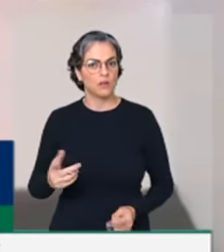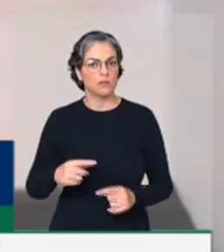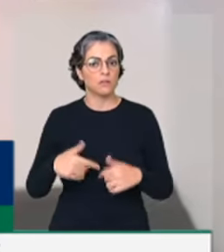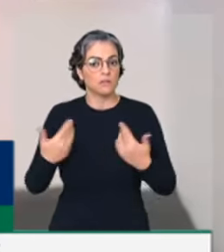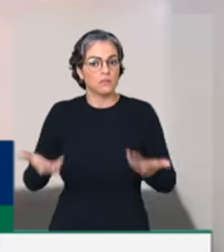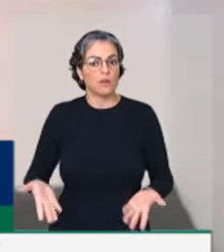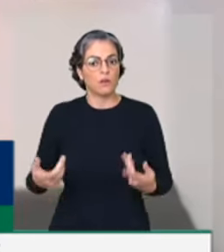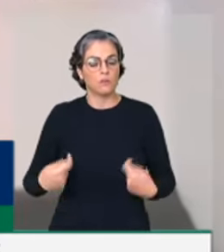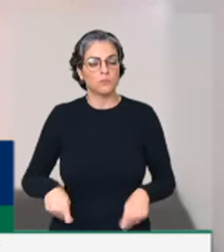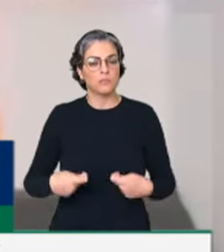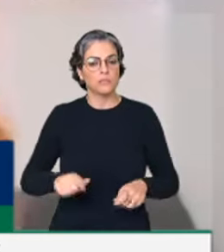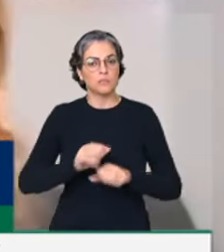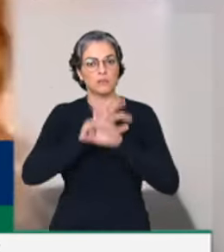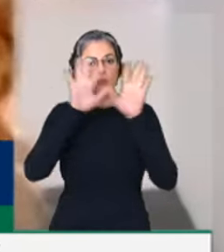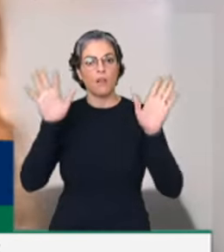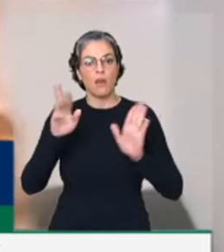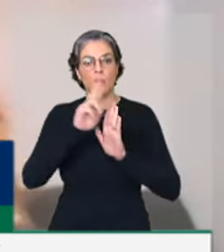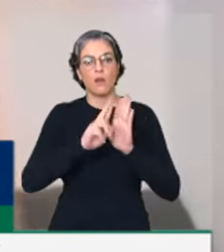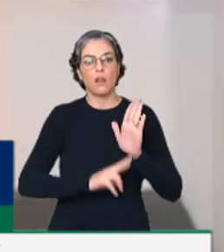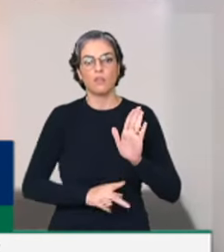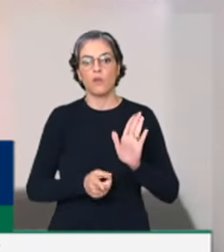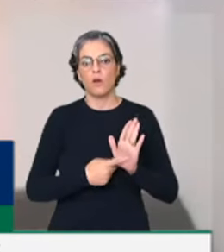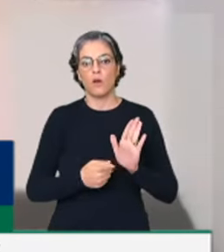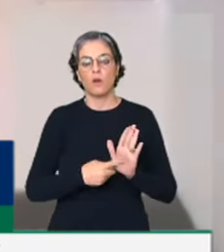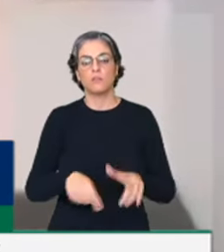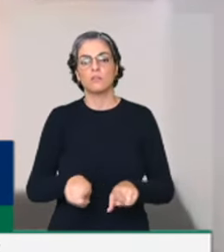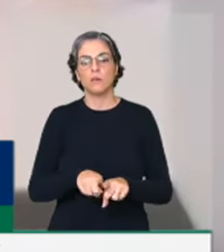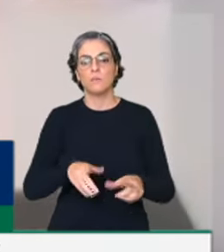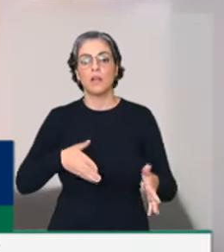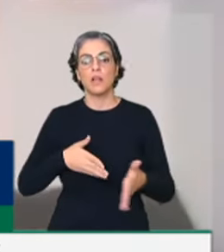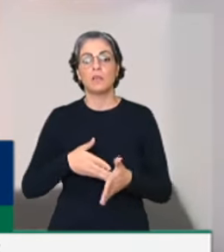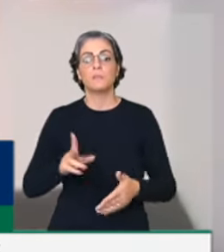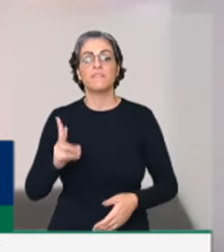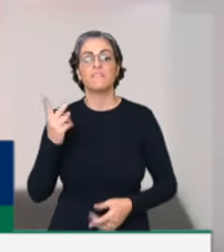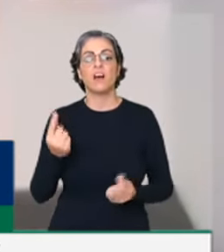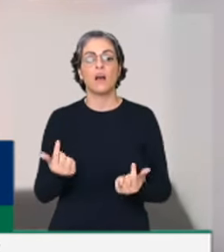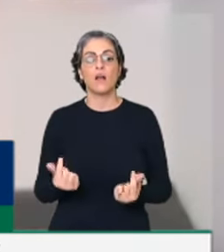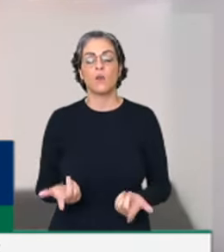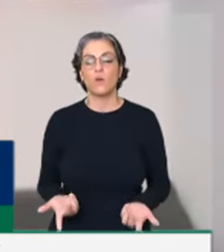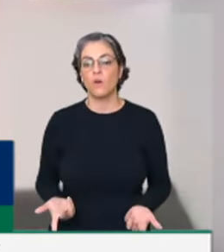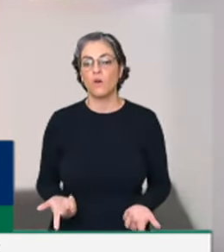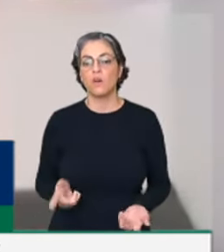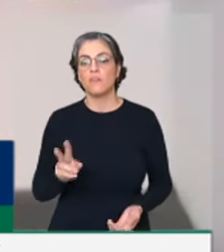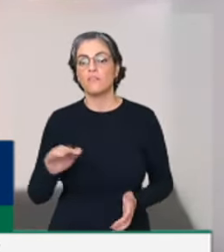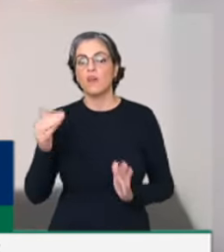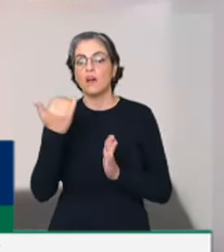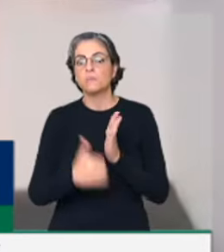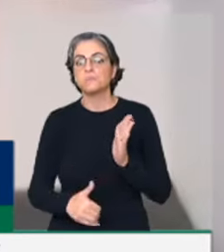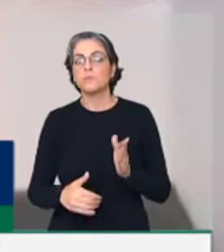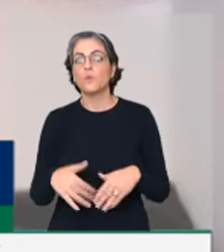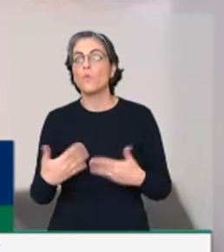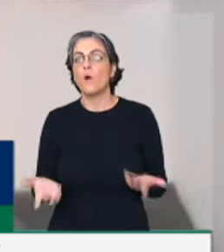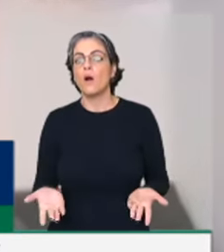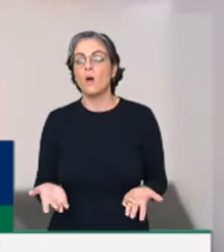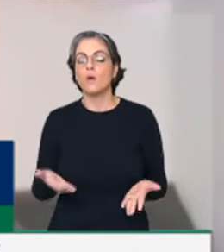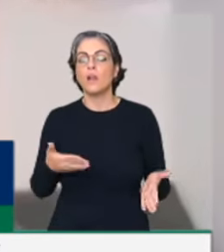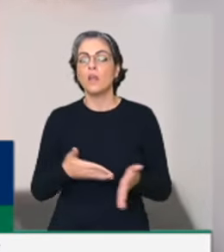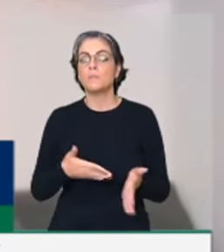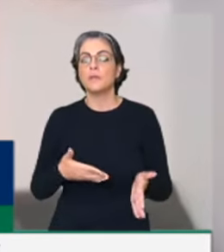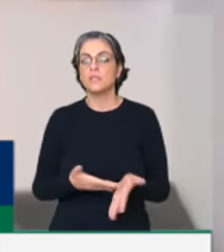RELATÓRIO.... QUAL É O LIMITE DE VALOR QUE SERÁ.... A ISENÇÃO. PORQUE SENÃO NÓS TEREMOS DUAS TABELAS. UMA TABELA DO SUS... E UM VALOR CHEIO DE ISENÇÃO. ENTÃO